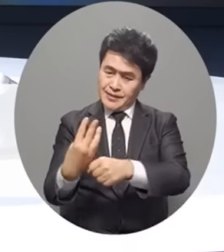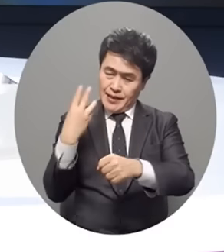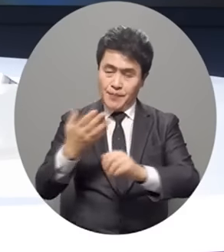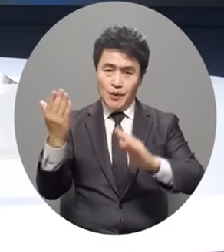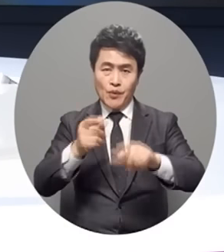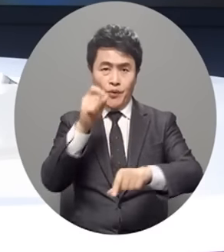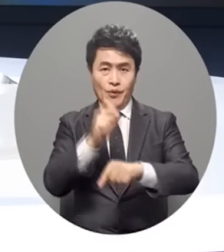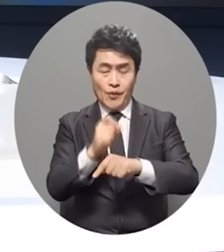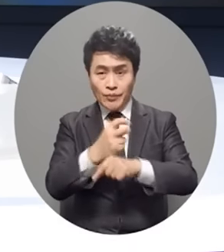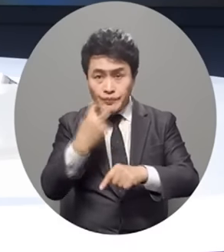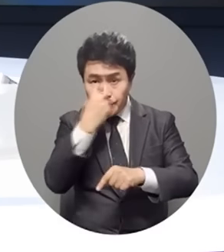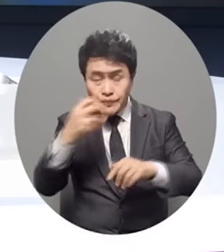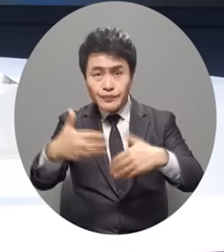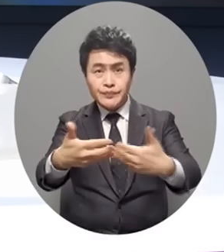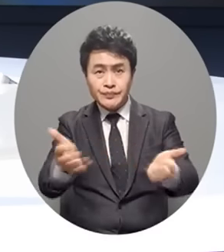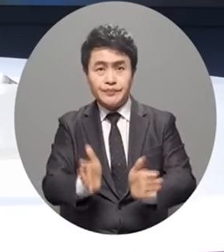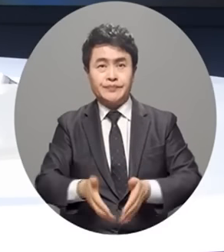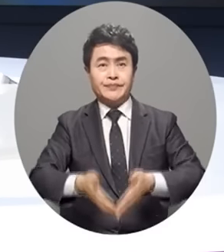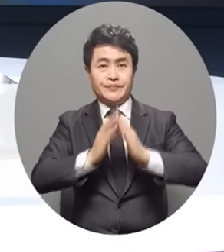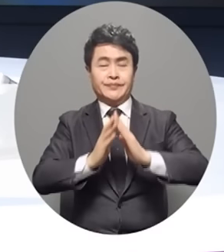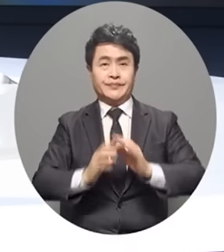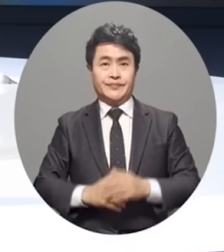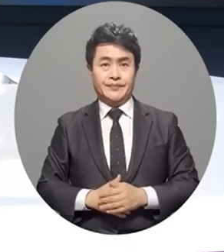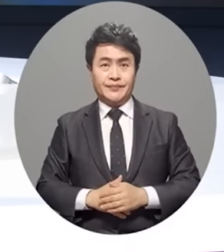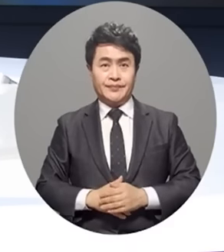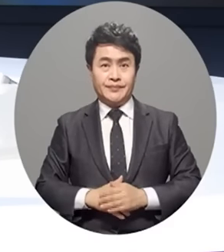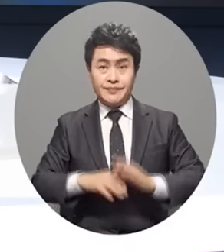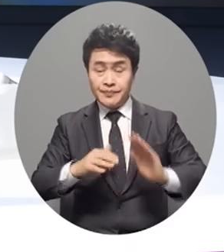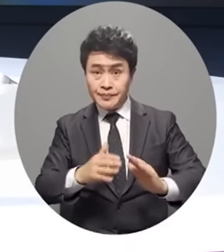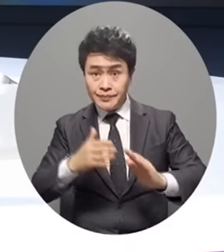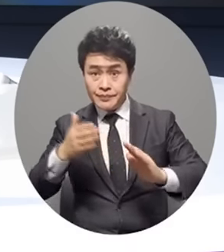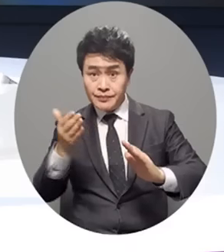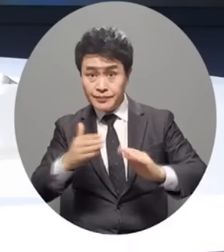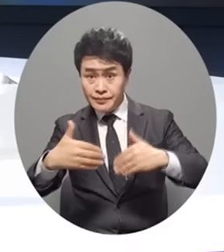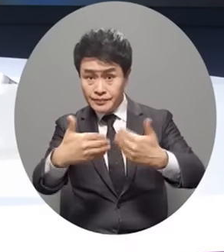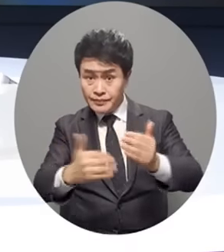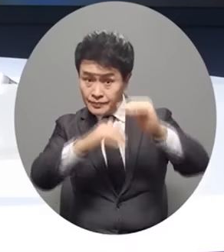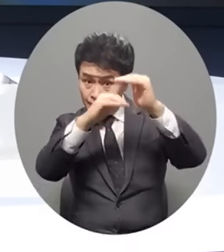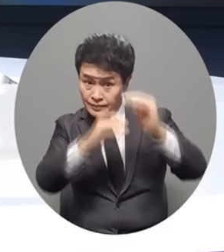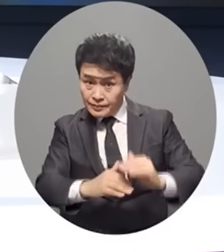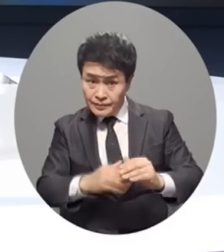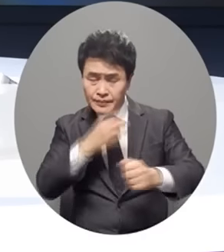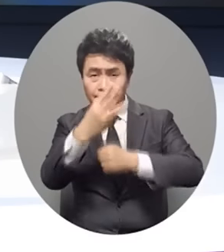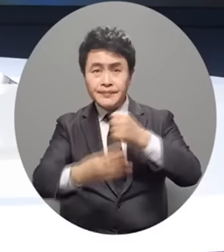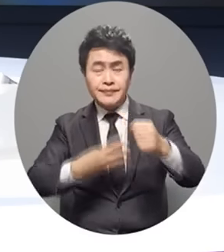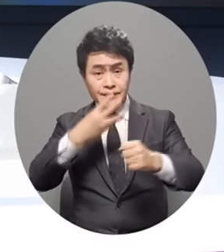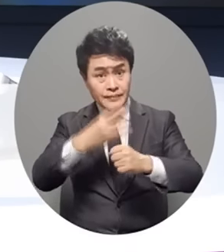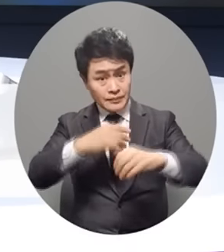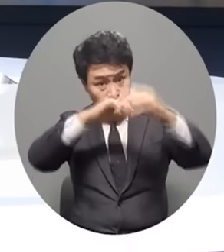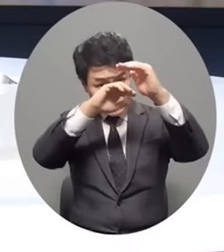뿌리 깊은 사법 불신을 해소하겠다며 3년 전 고위공직자범죄수사처가 출범했습니다.